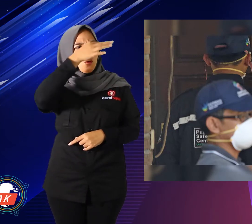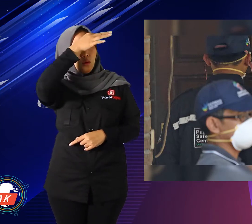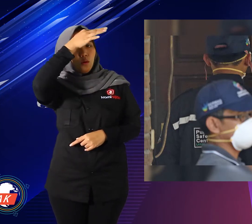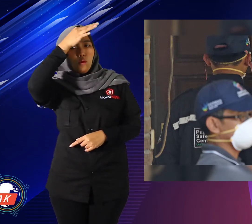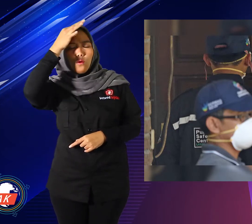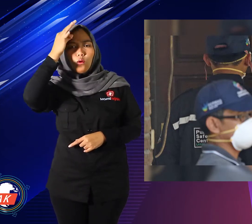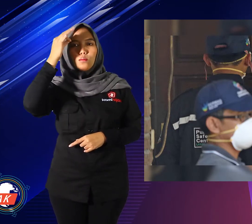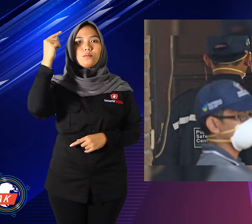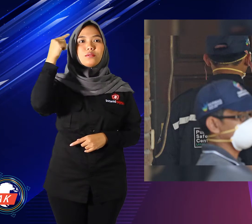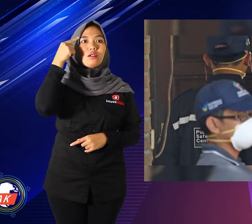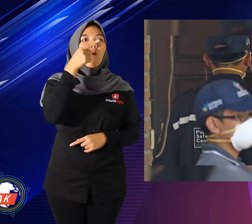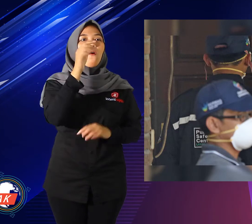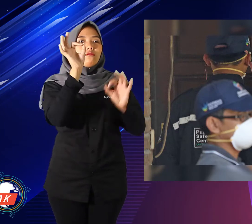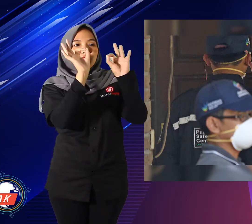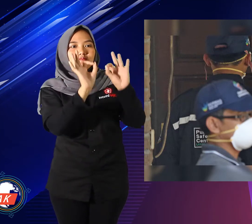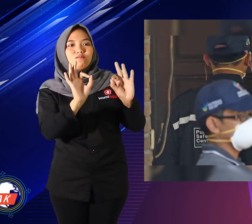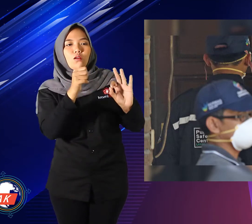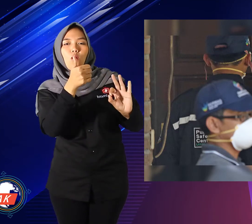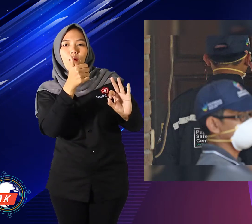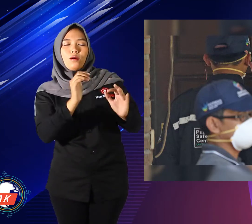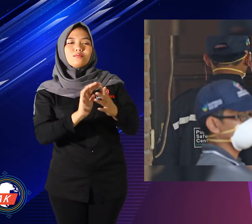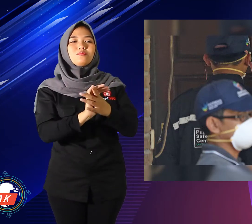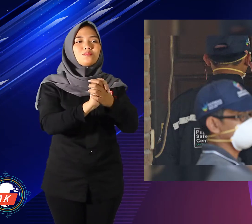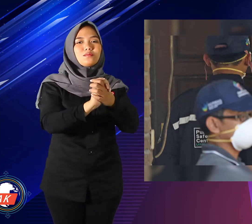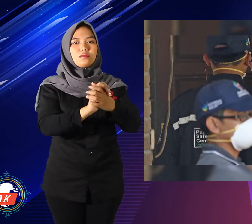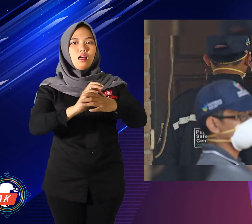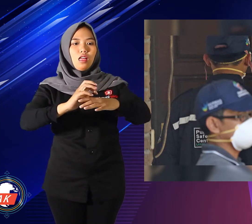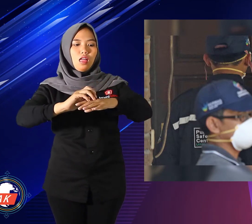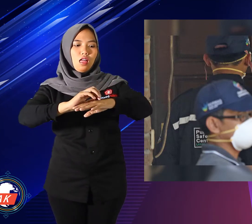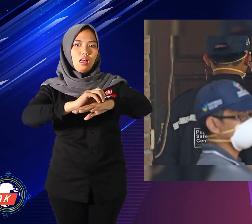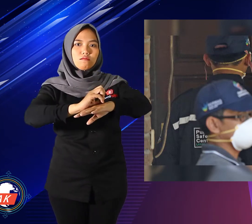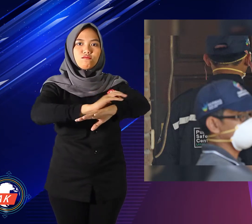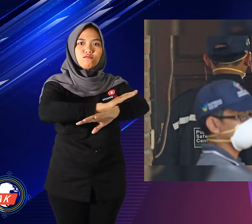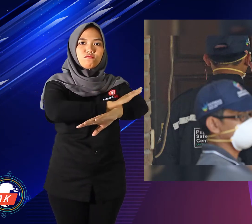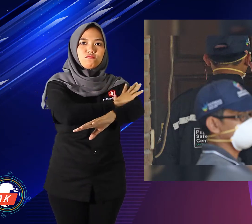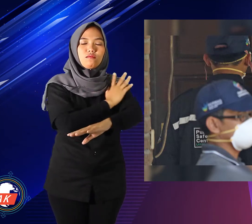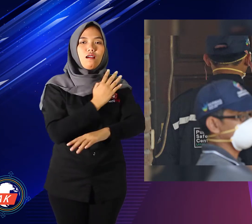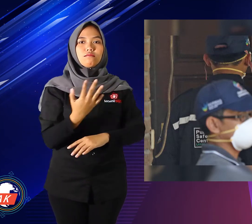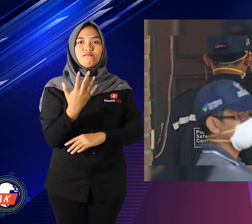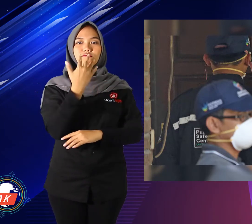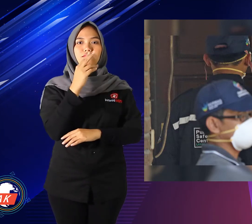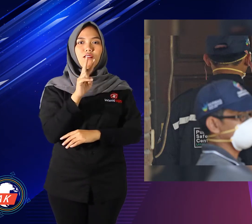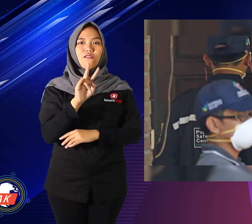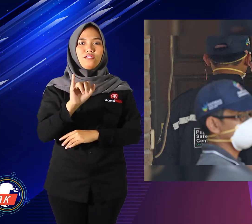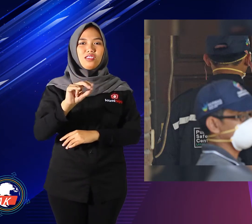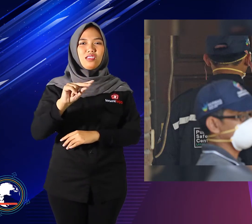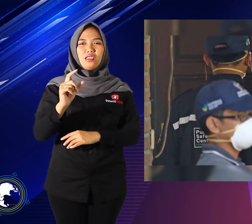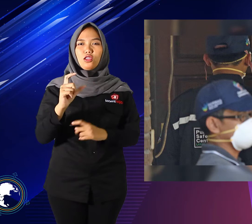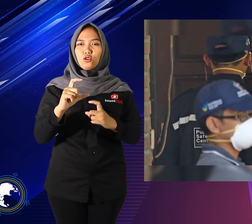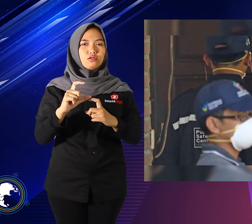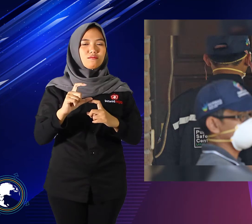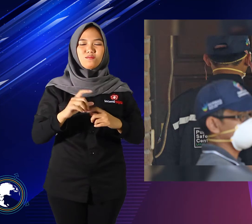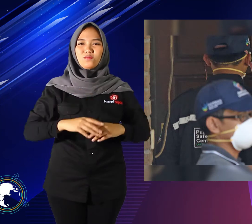tersebut tidak sadar telah memegang tangannya dan tertular.